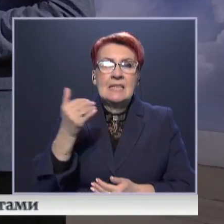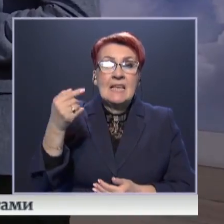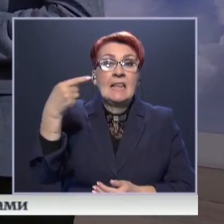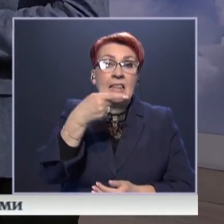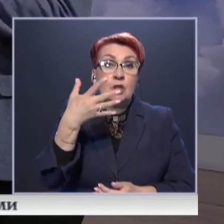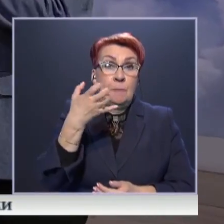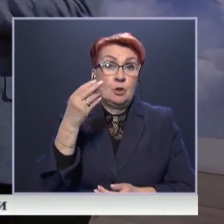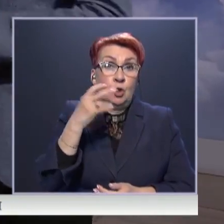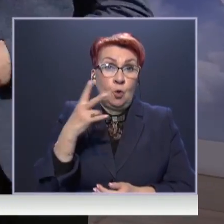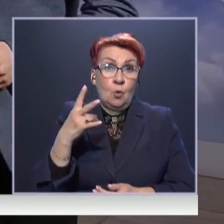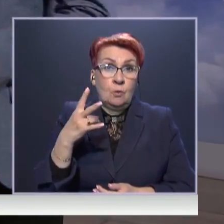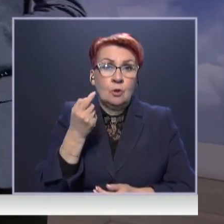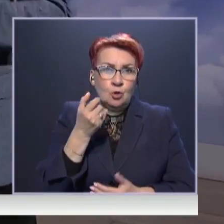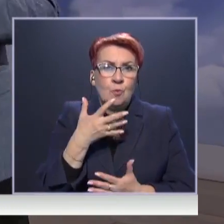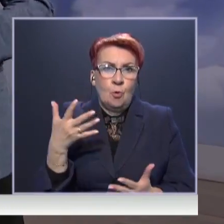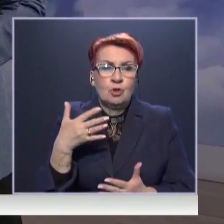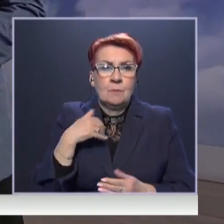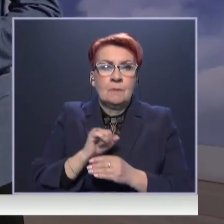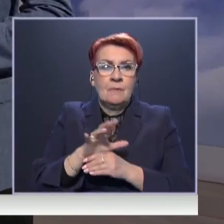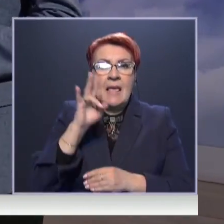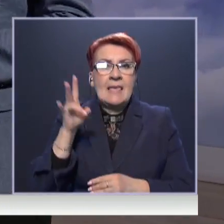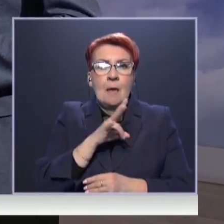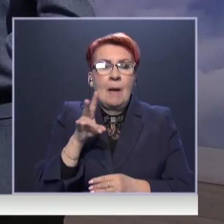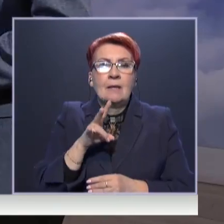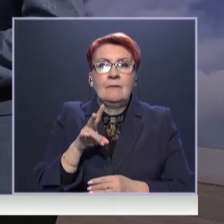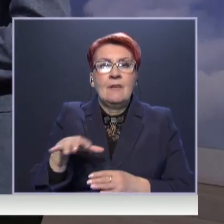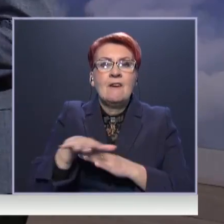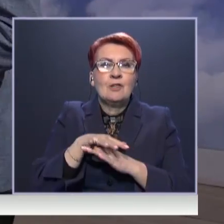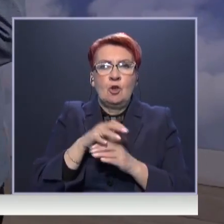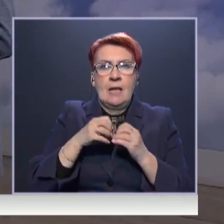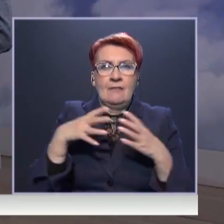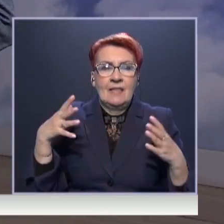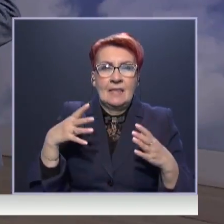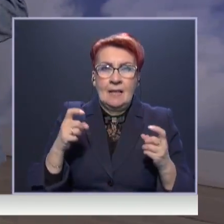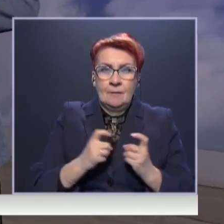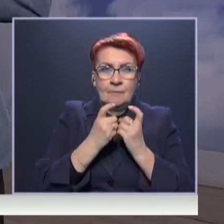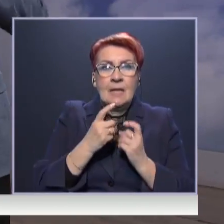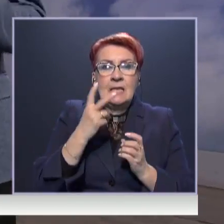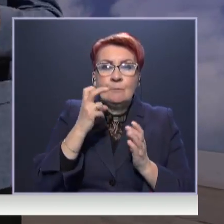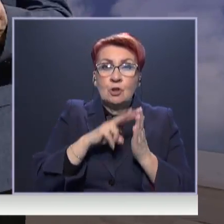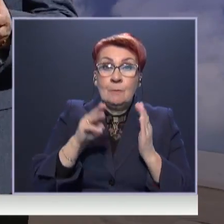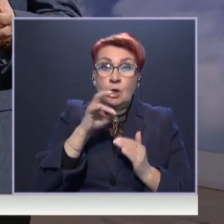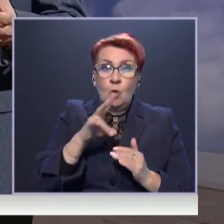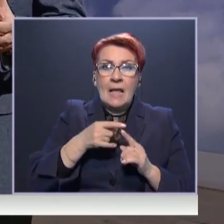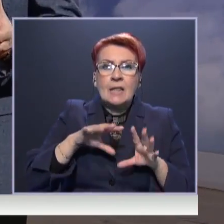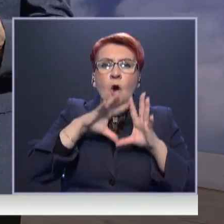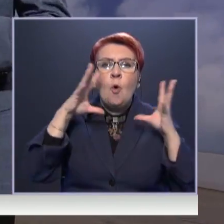тонн Чуть даже больше мы направили в епархии в зоне конфликта 770 Т - это общая количество тонн которое